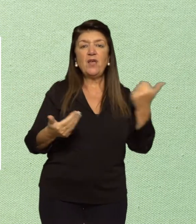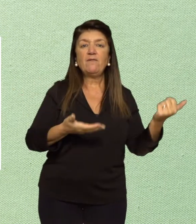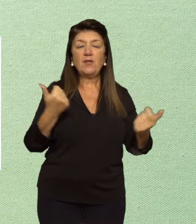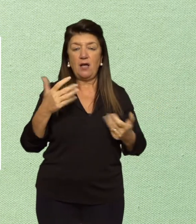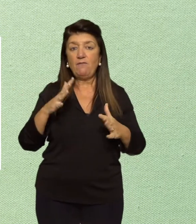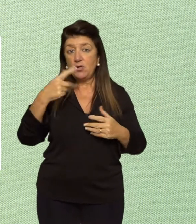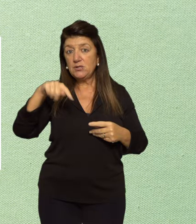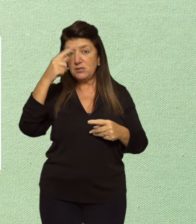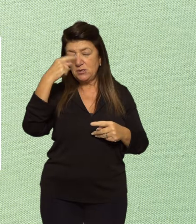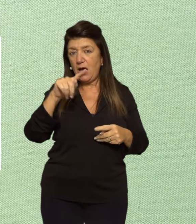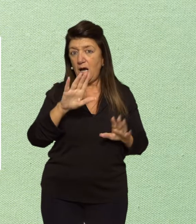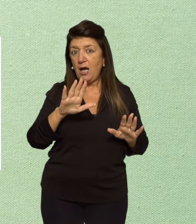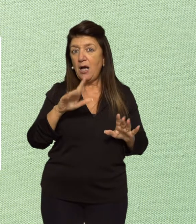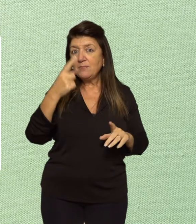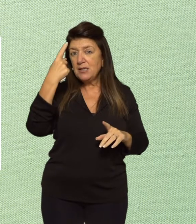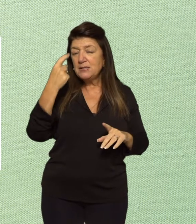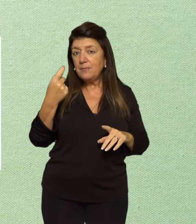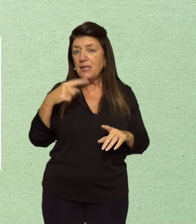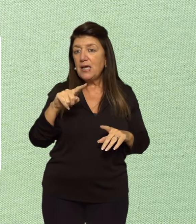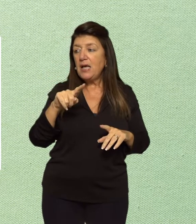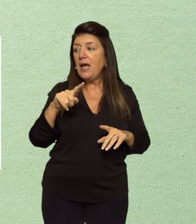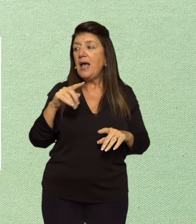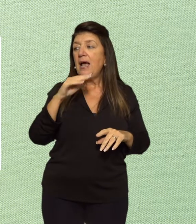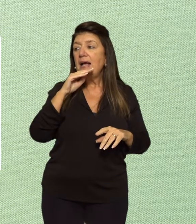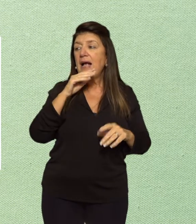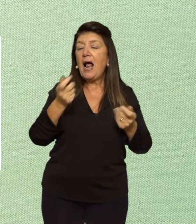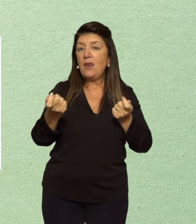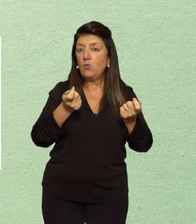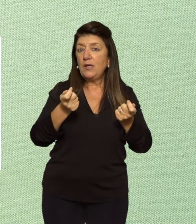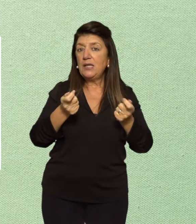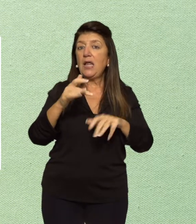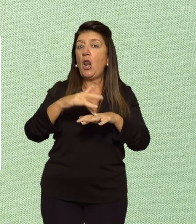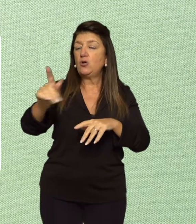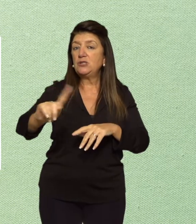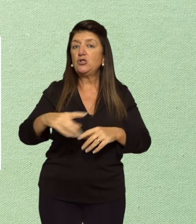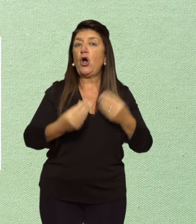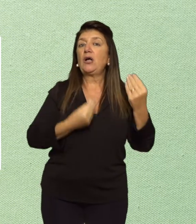si sta ad accarezzare a toccare a giocare con un cane guida? - Perché è sul lavoro.-